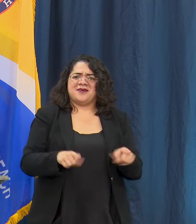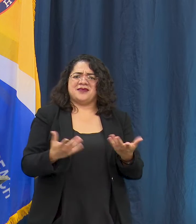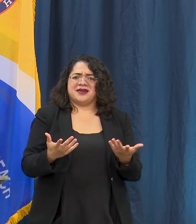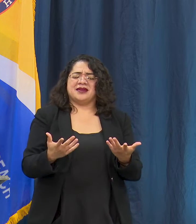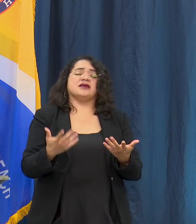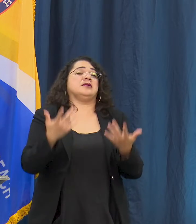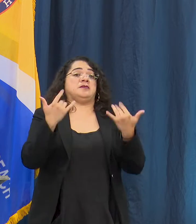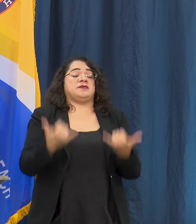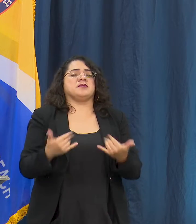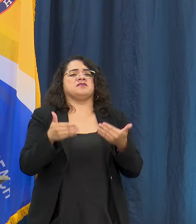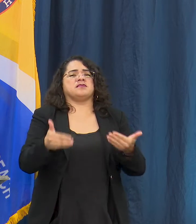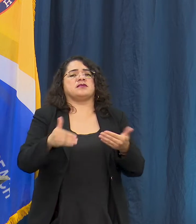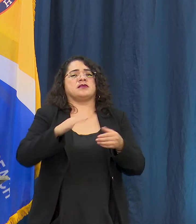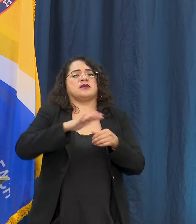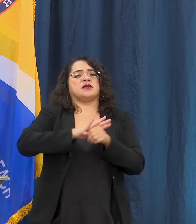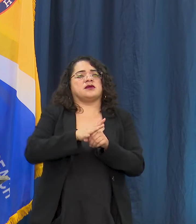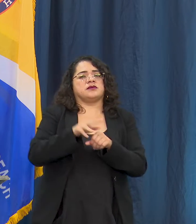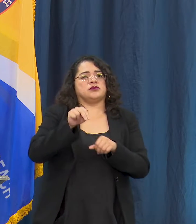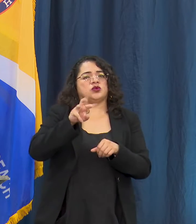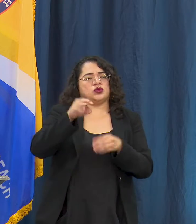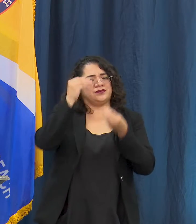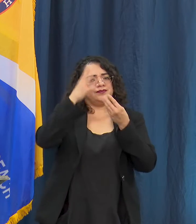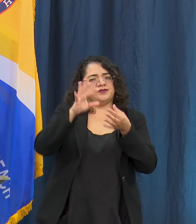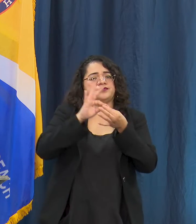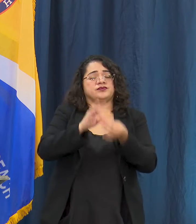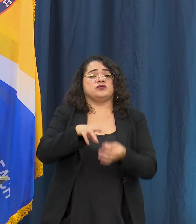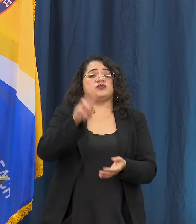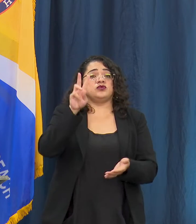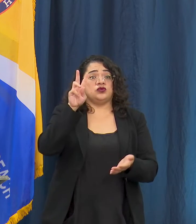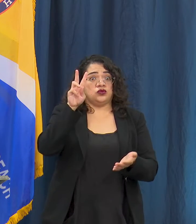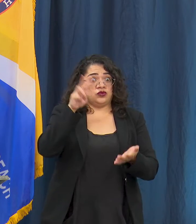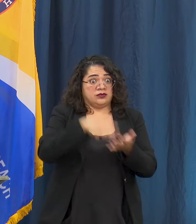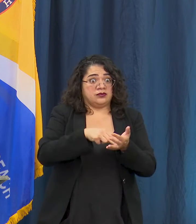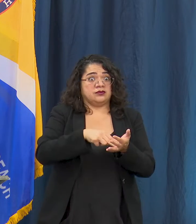información que a party do a tenemos dos mil ciento Diez Y Ocho residentes